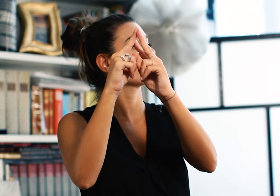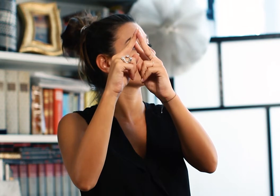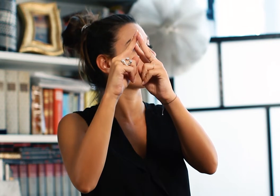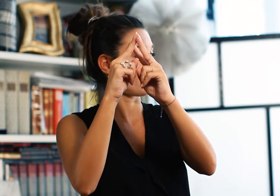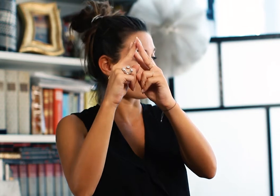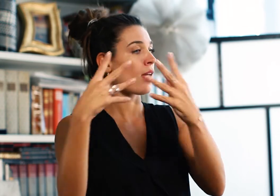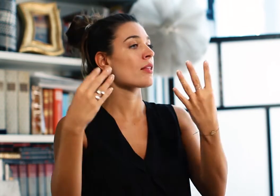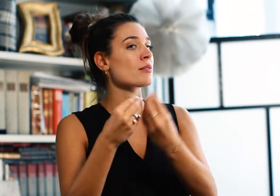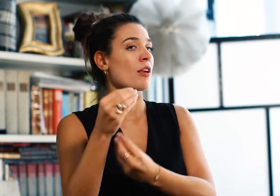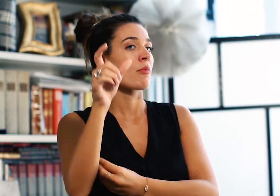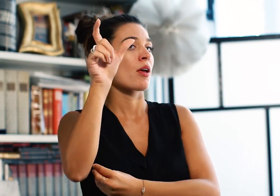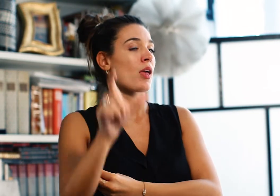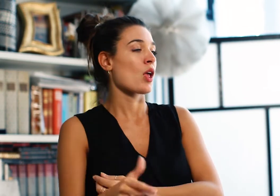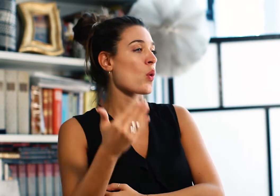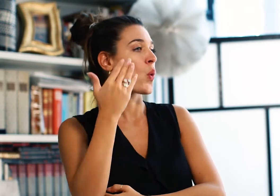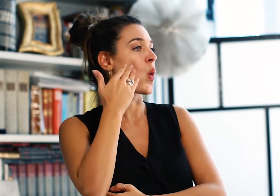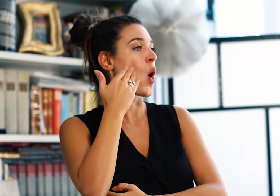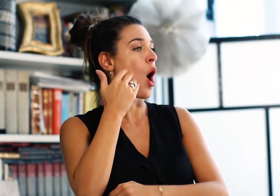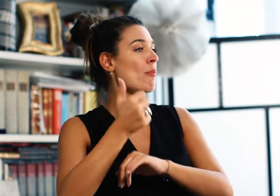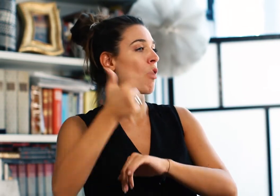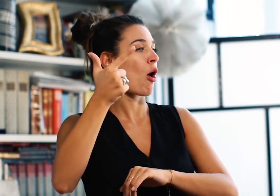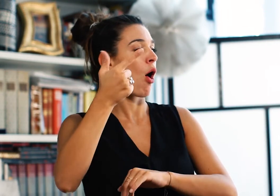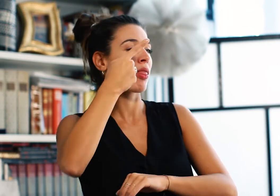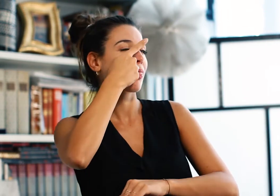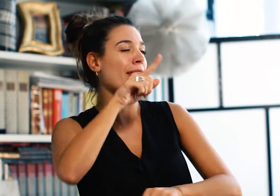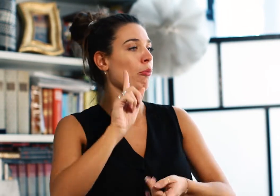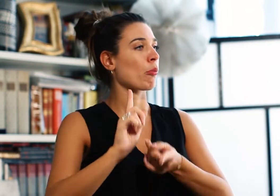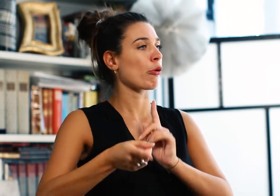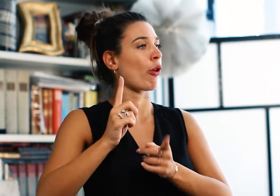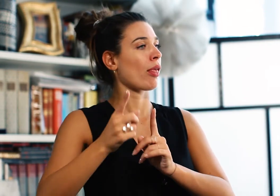di un uomo molto importante, forse un politico.